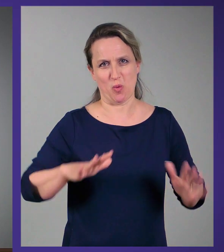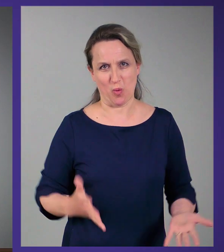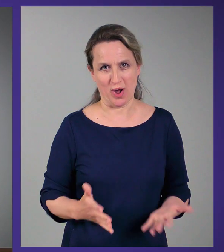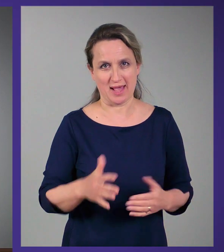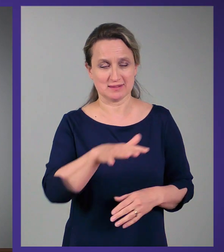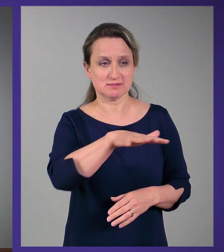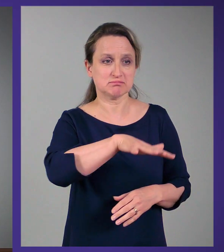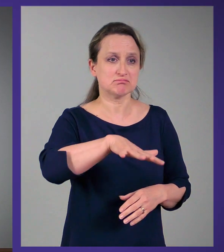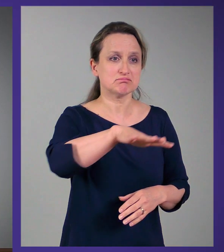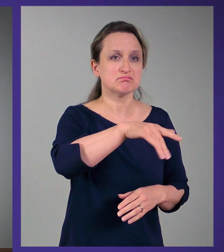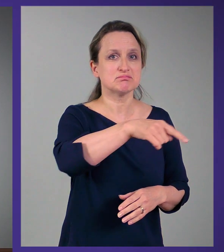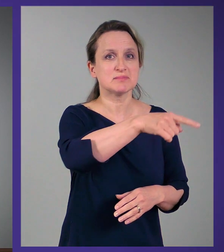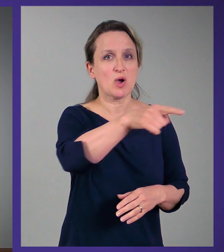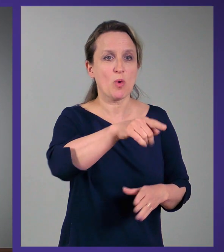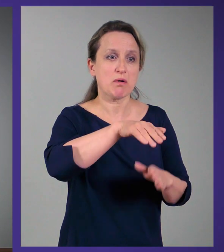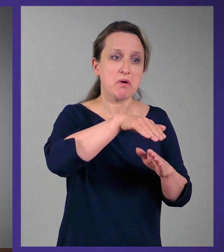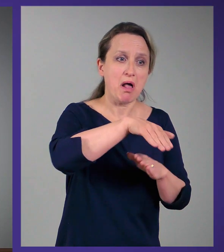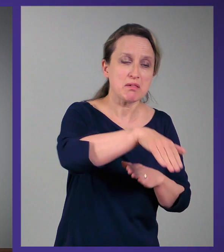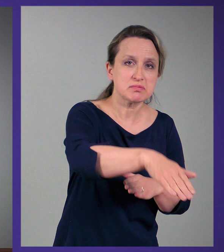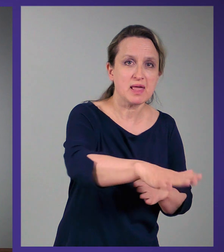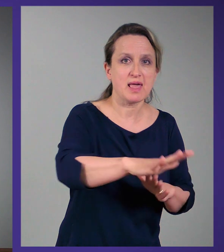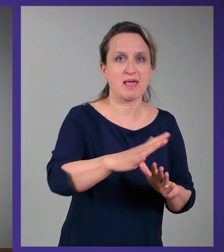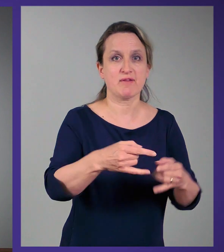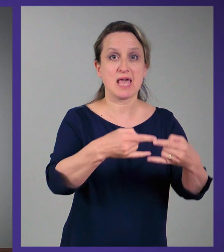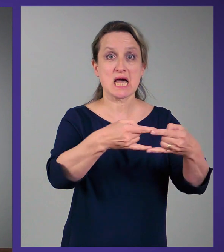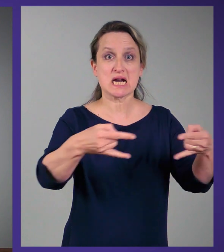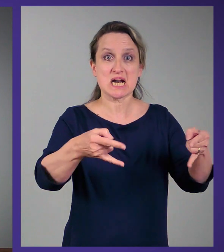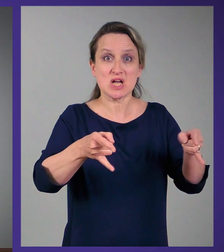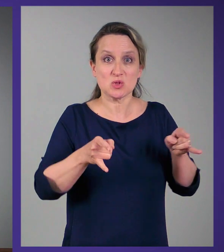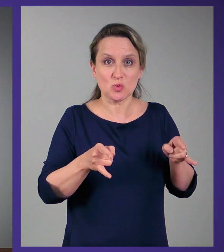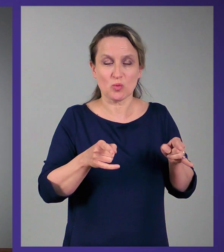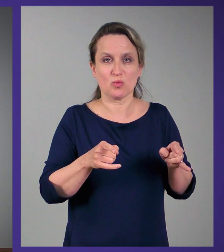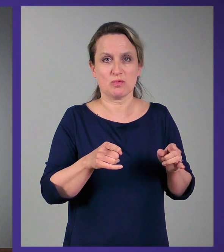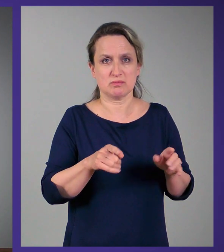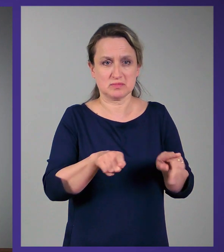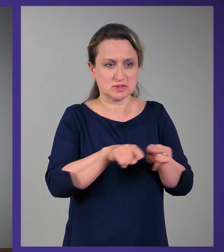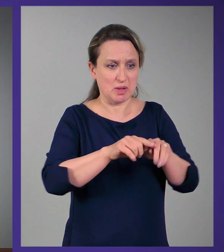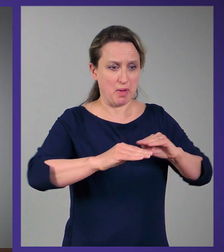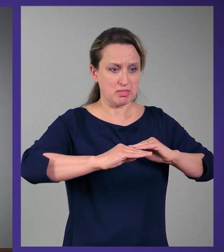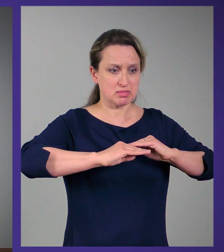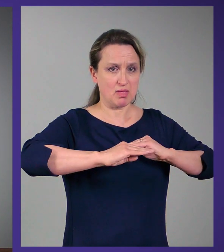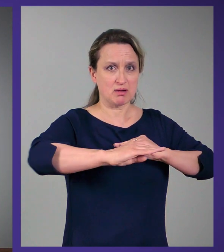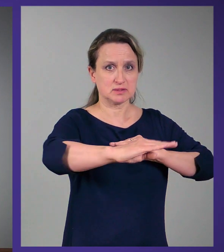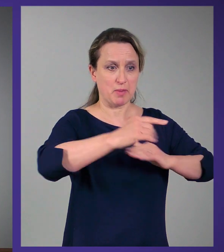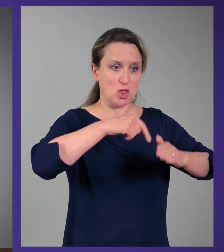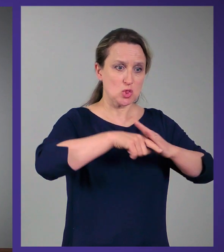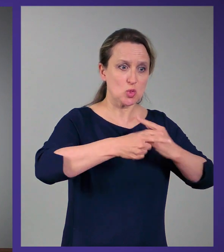kaldteest ja rõdu võib-olla toaga samas tasapinnas ja laia uksega.